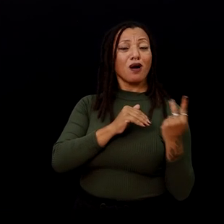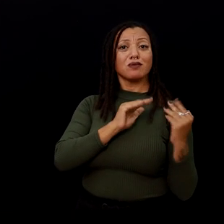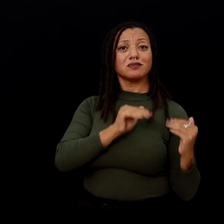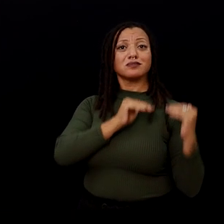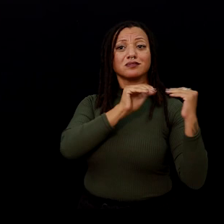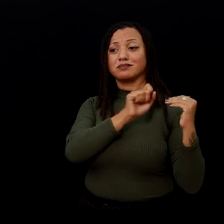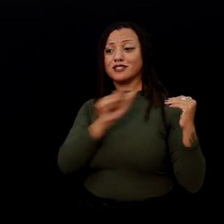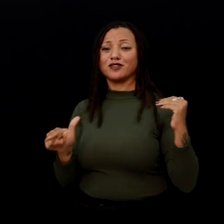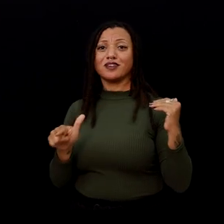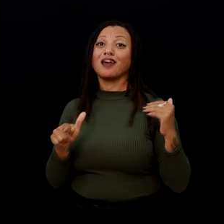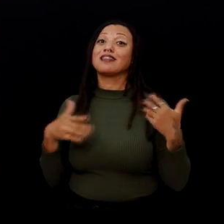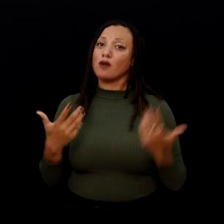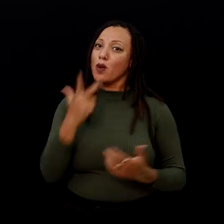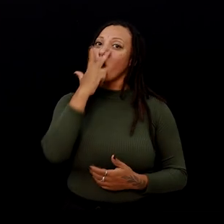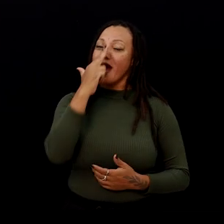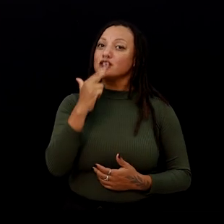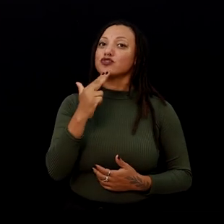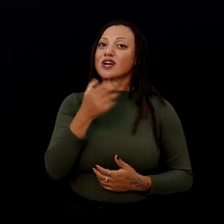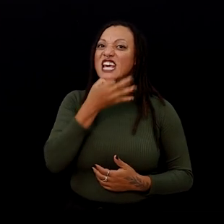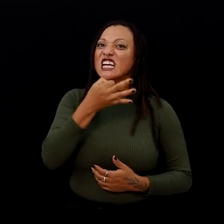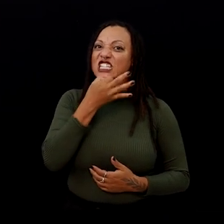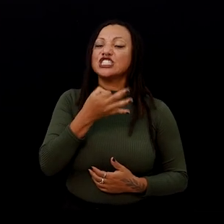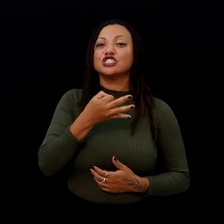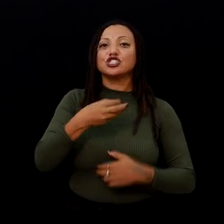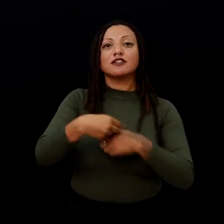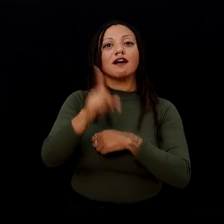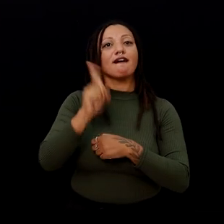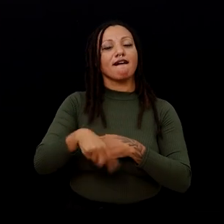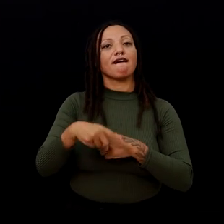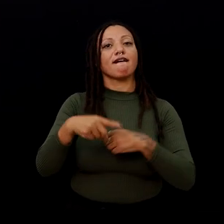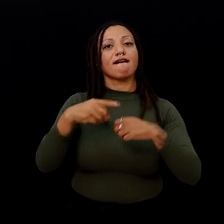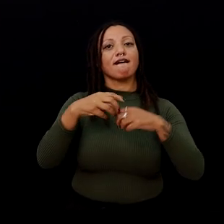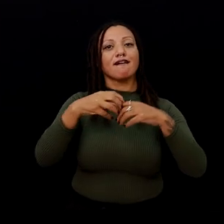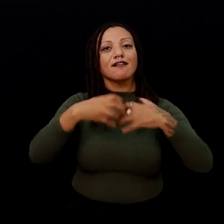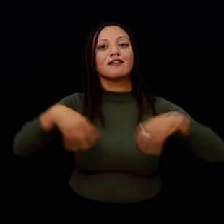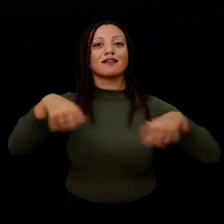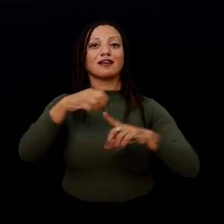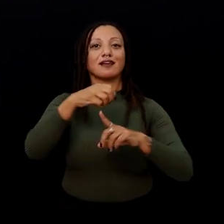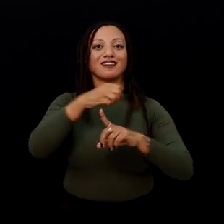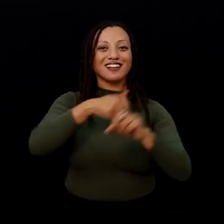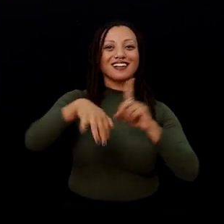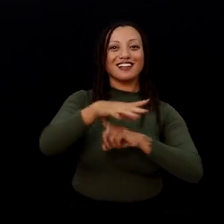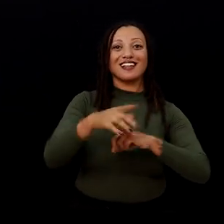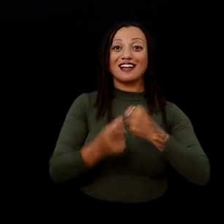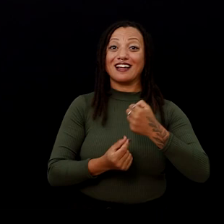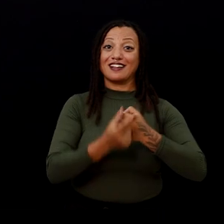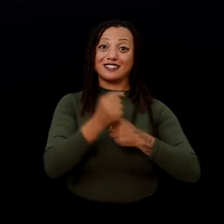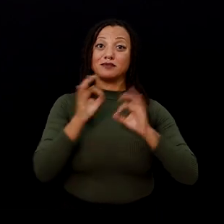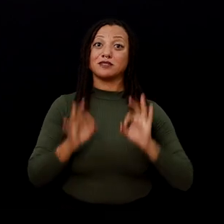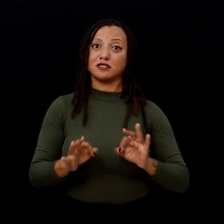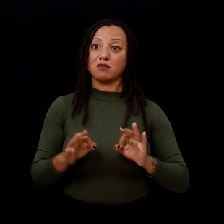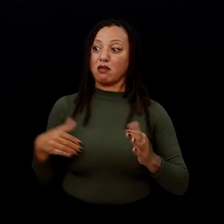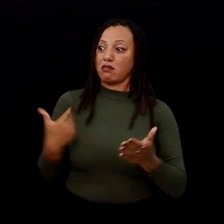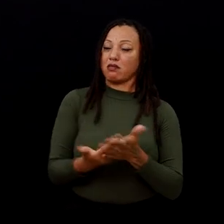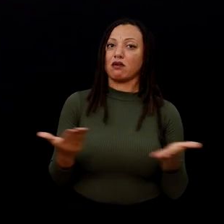ainda hoje a gente vê muito isso acontecendo. Foi justamente na parte